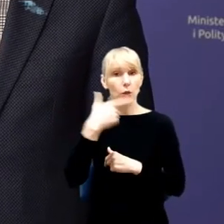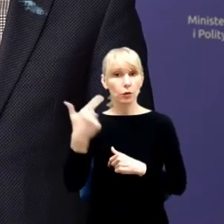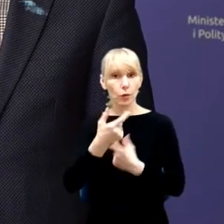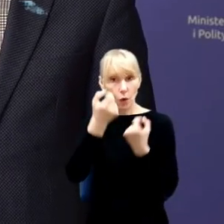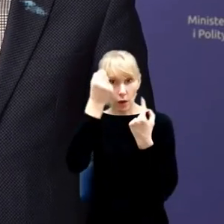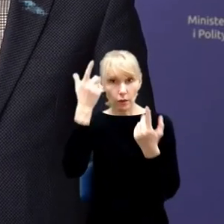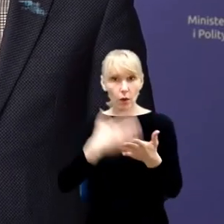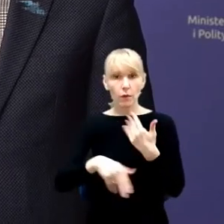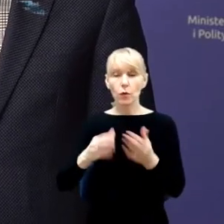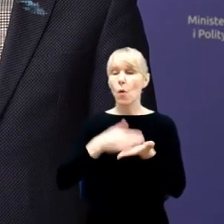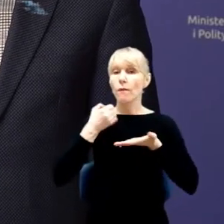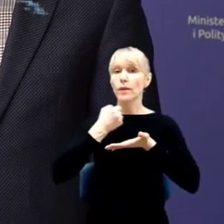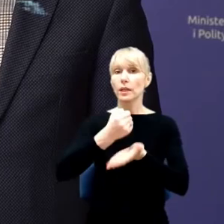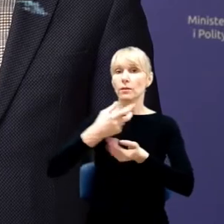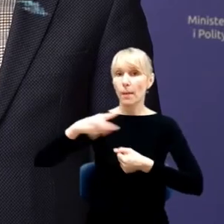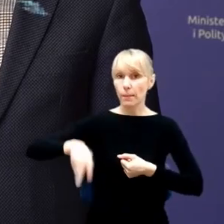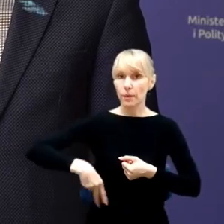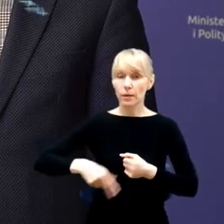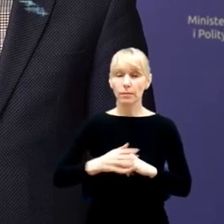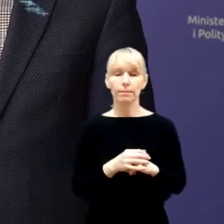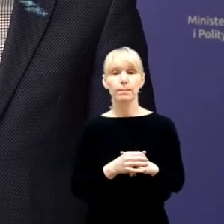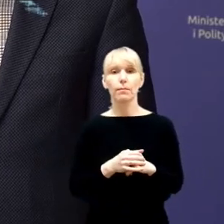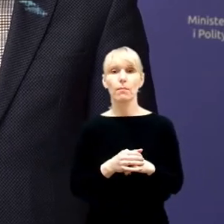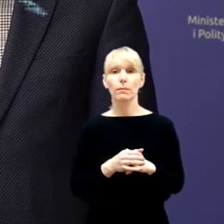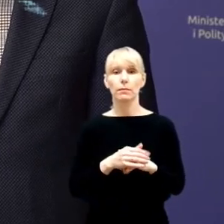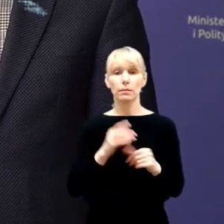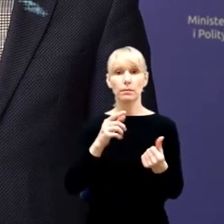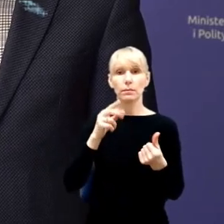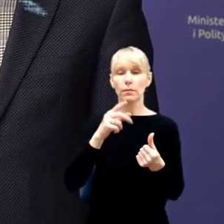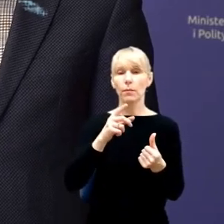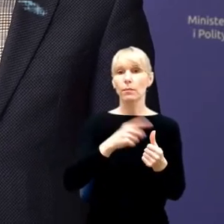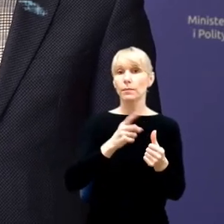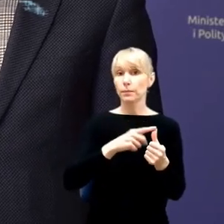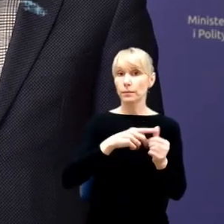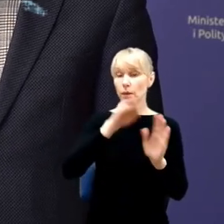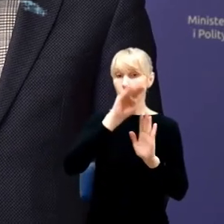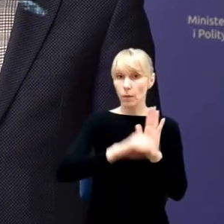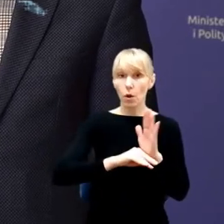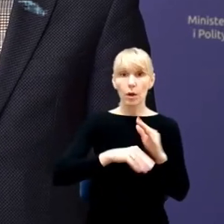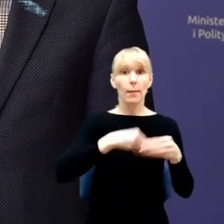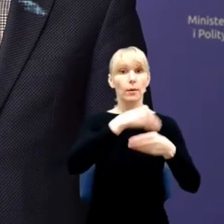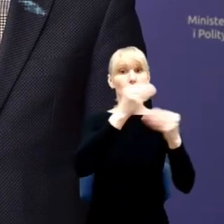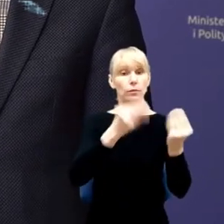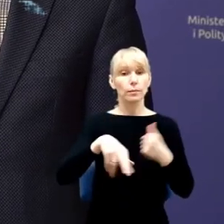Z jednej strony Programu Rozwój Lokalny, z drugiej strony Obserwatorium Polityki Miejskiej.